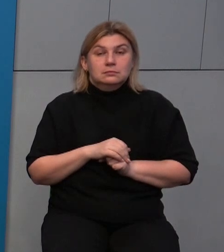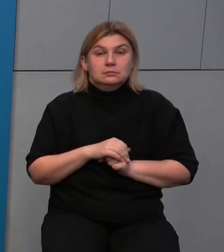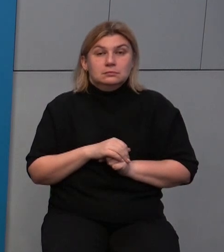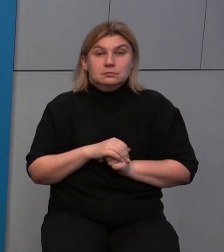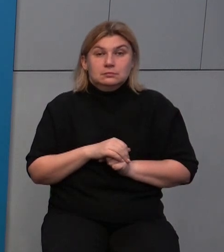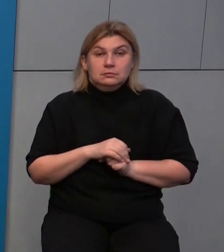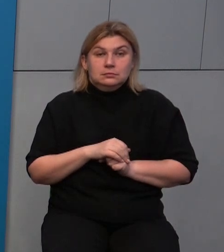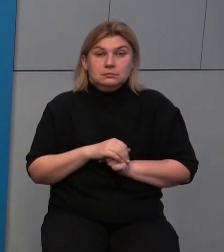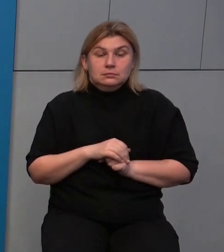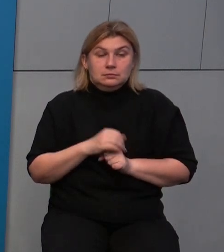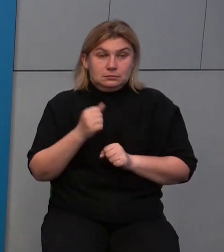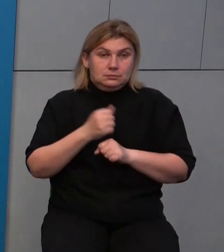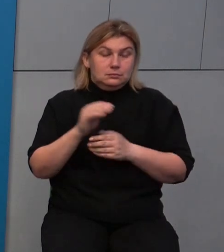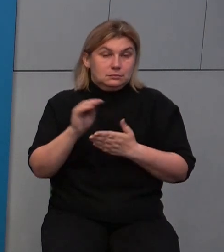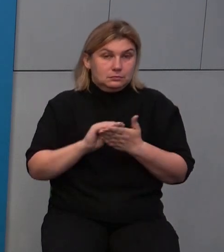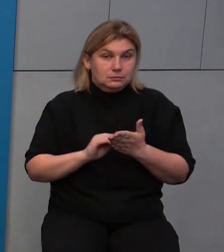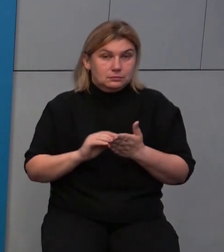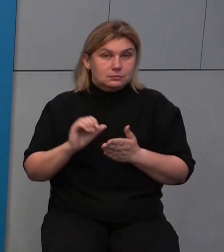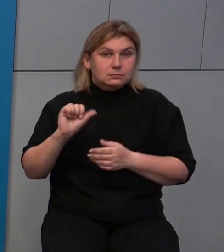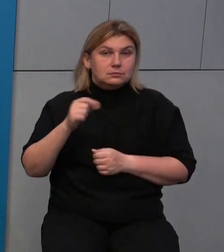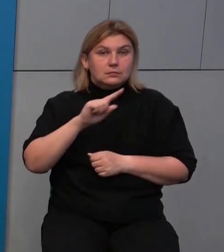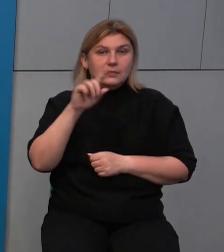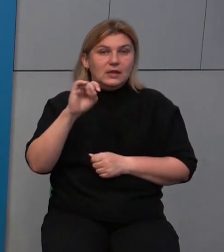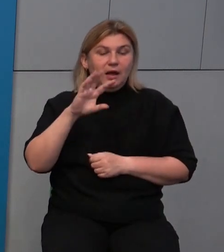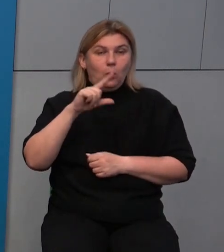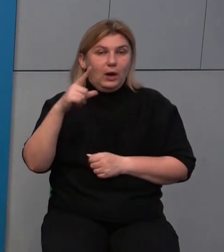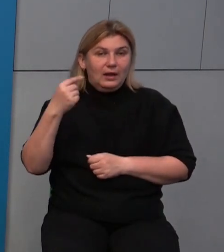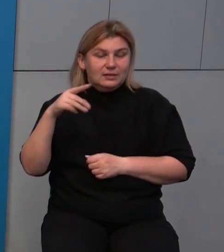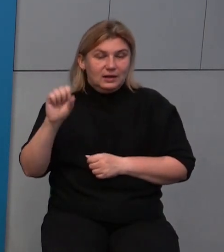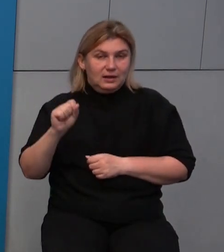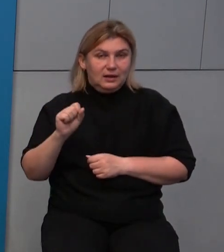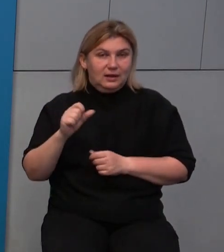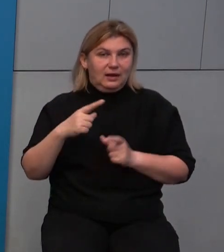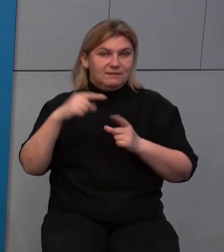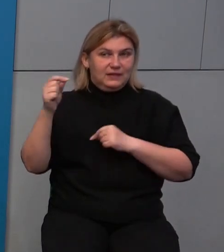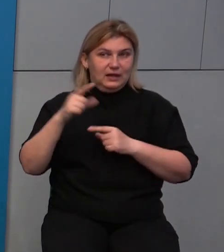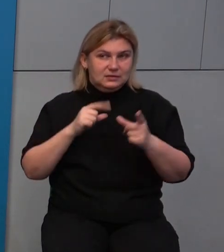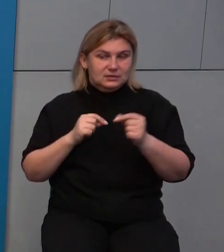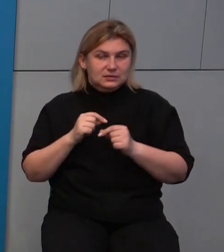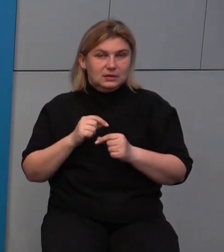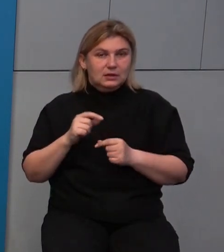pracuję nad tym. Najpierw wydałam "Zagładę i gwiazdy. Przeszłość w prozie Stanisława Lema"